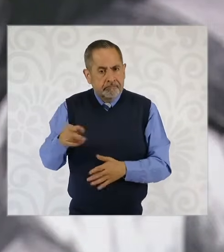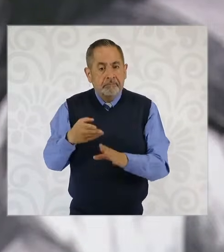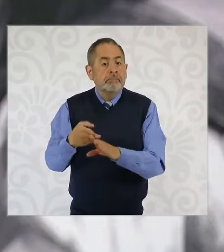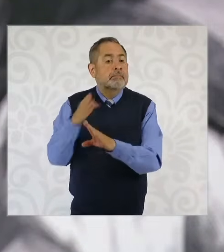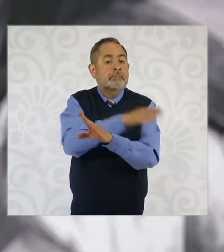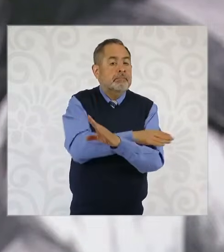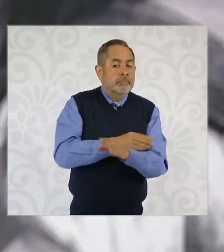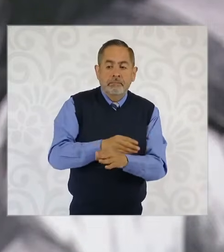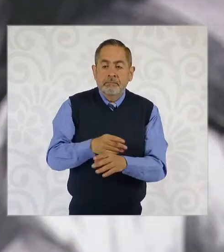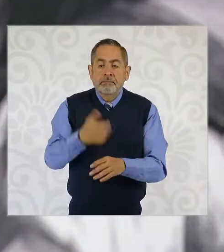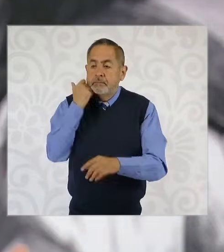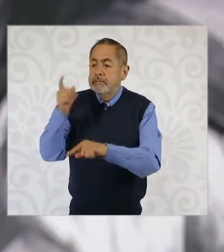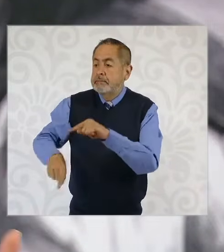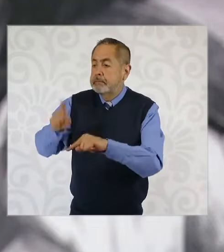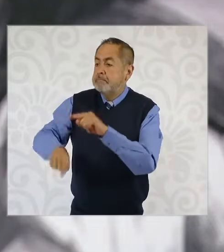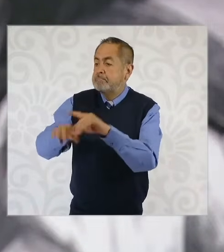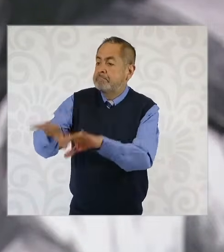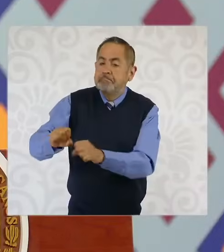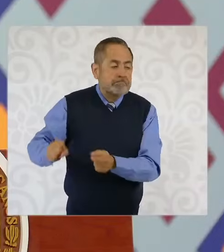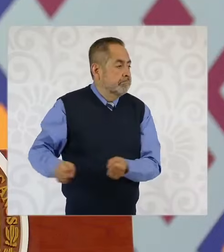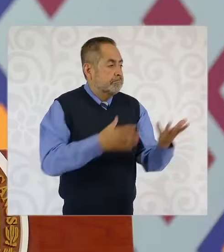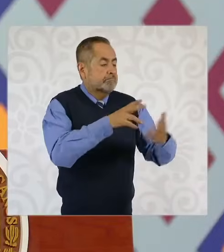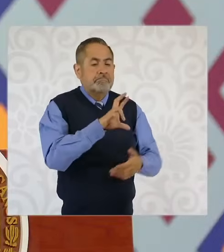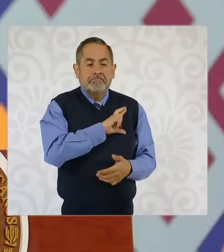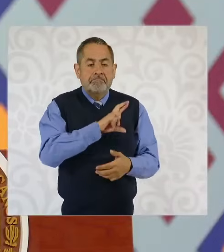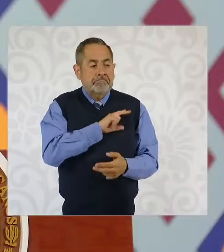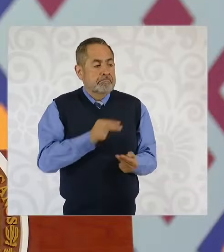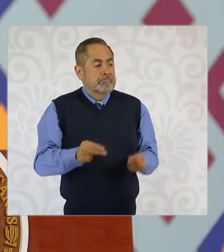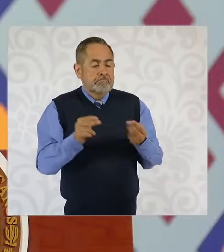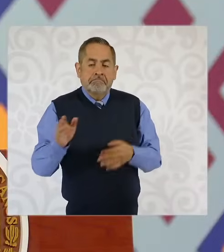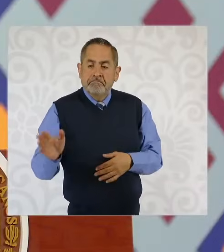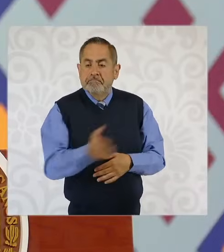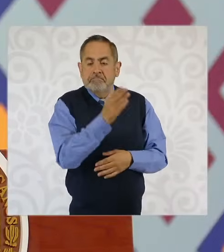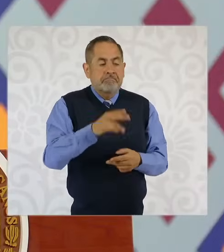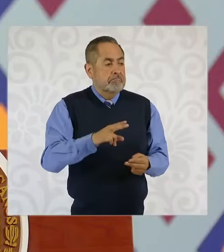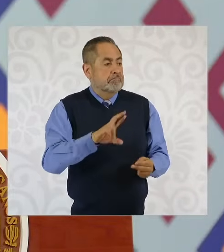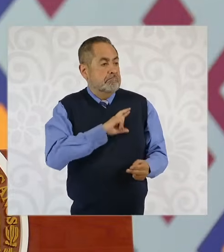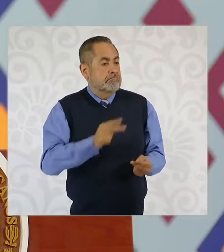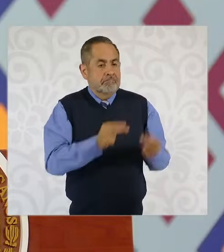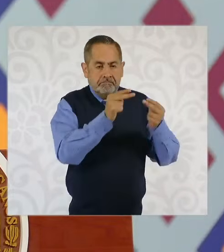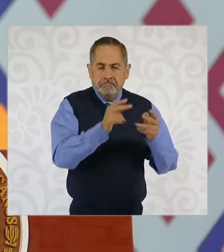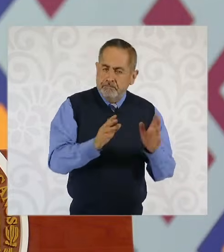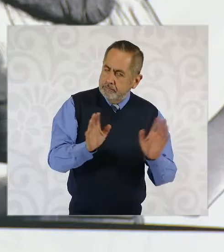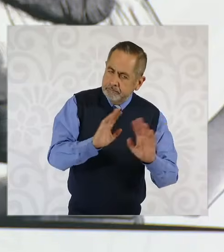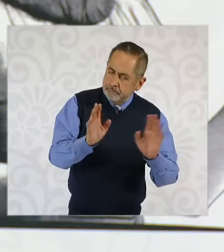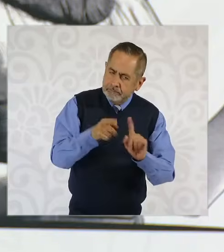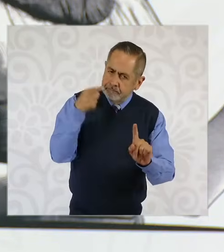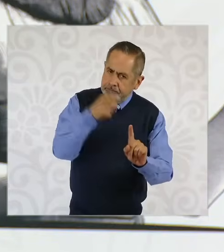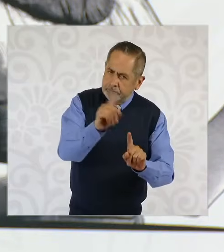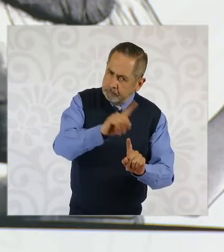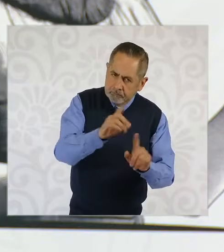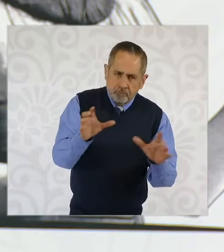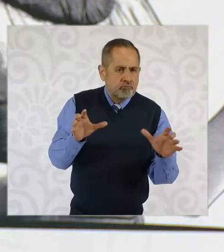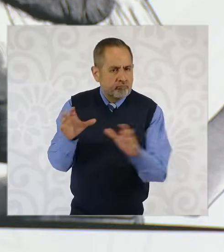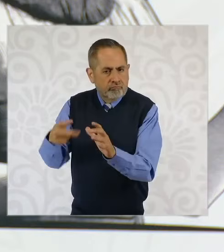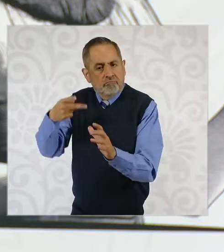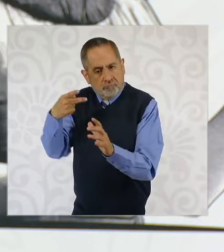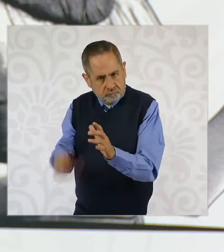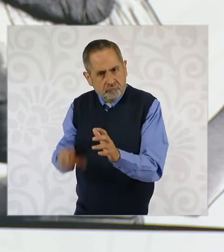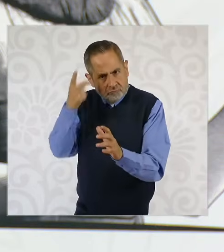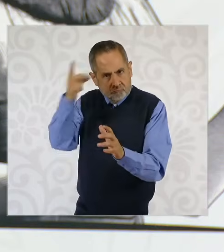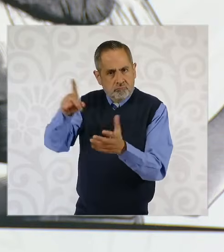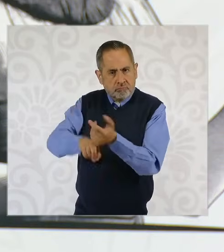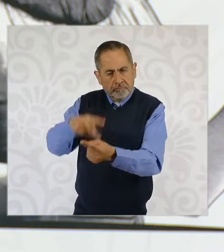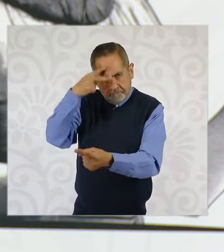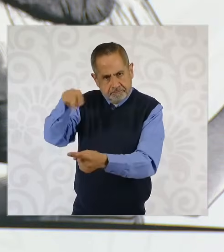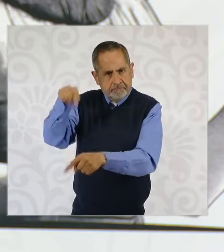privatizar lasas no era mantenerlas como empresas públicas en particular en el caso del petróleo lo